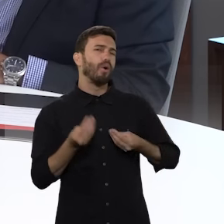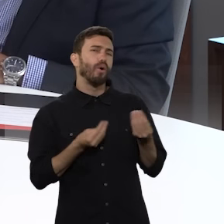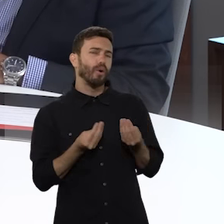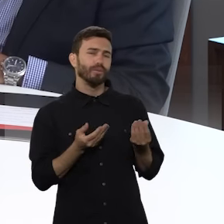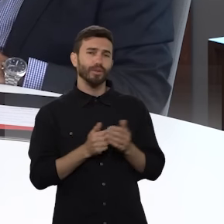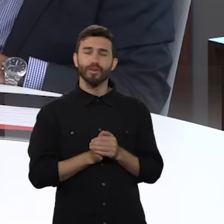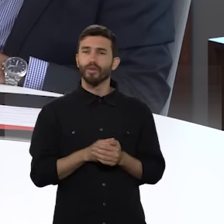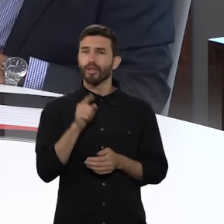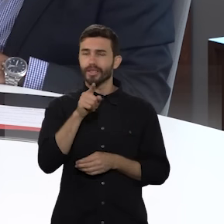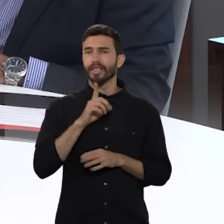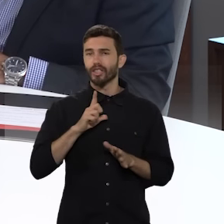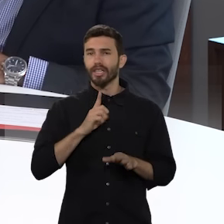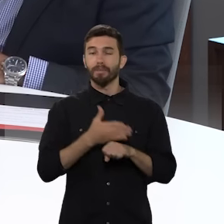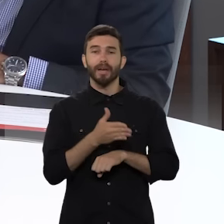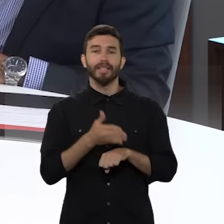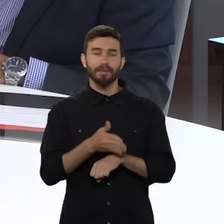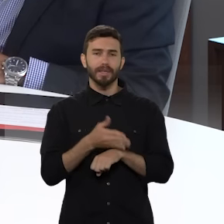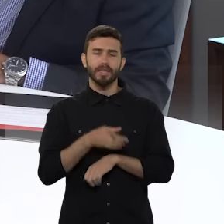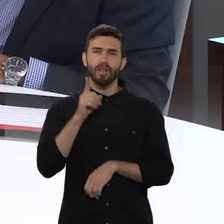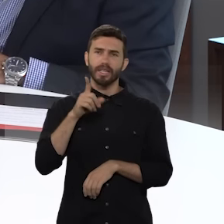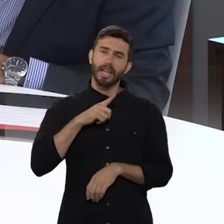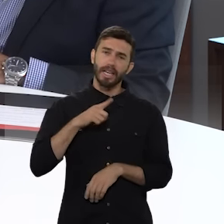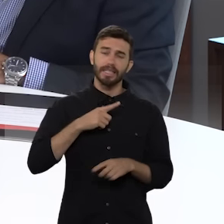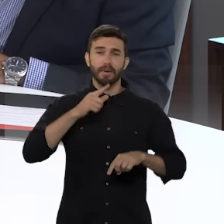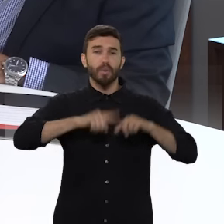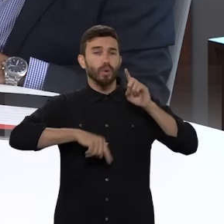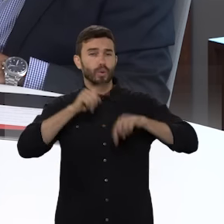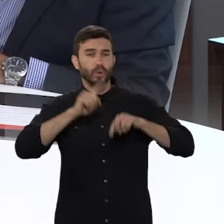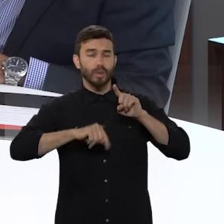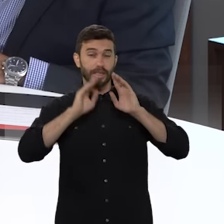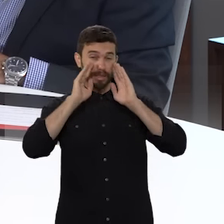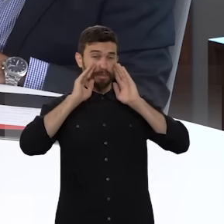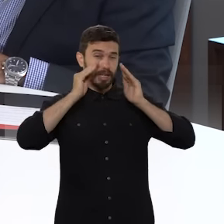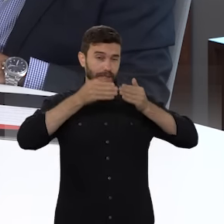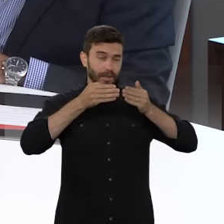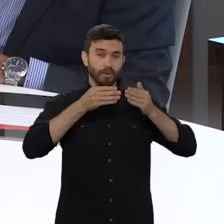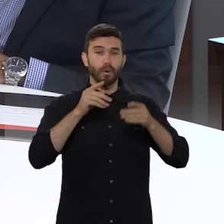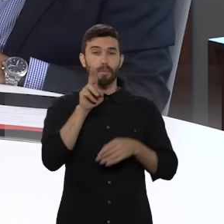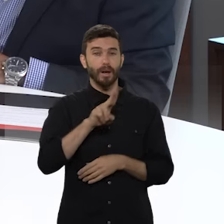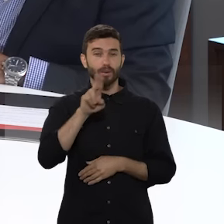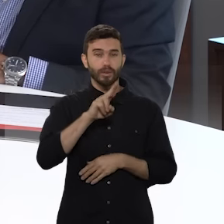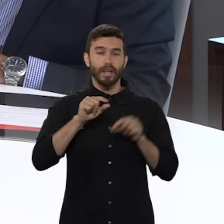se relacionam, já tem presença lá, tem produtos específicos para o aterramento de fiação?